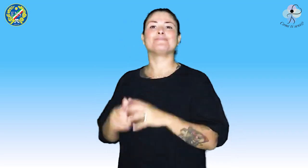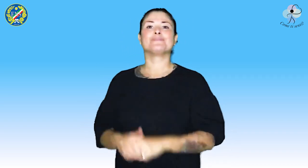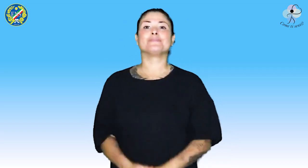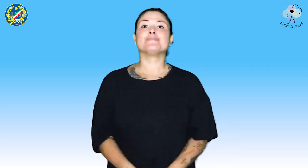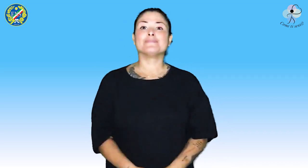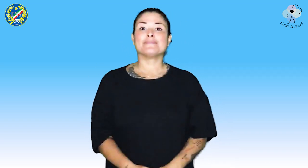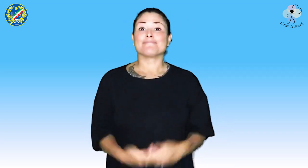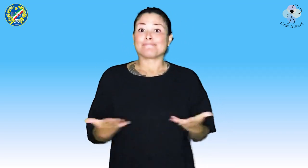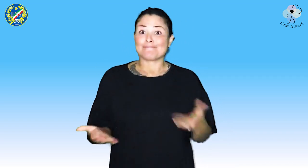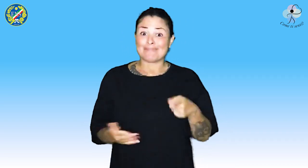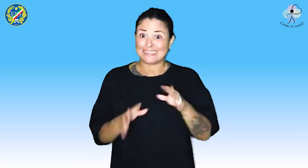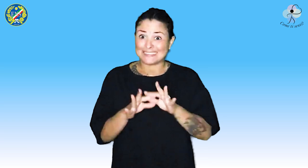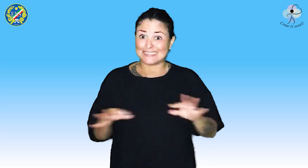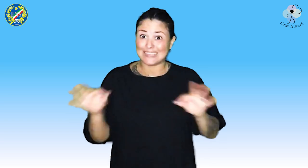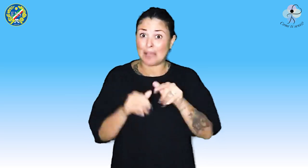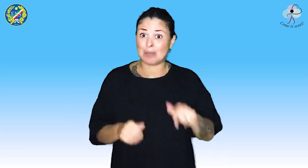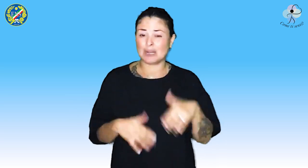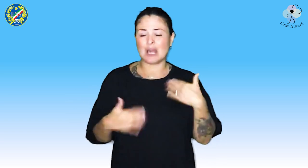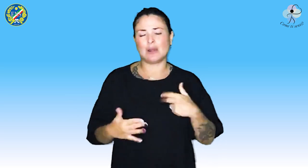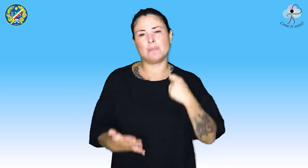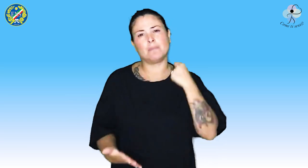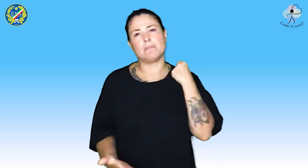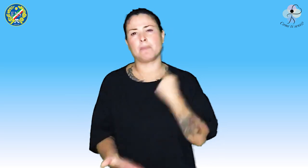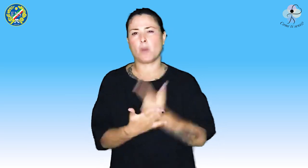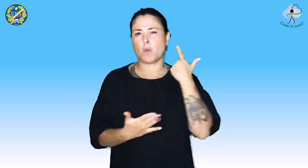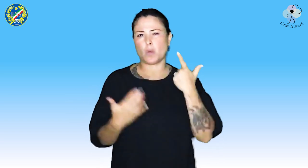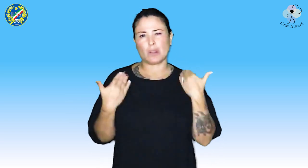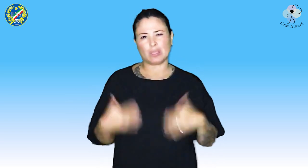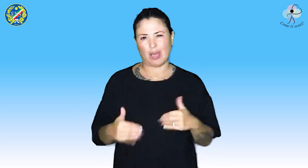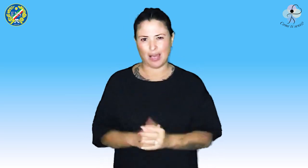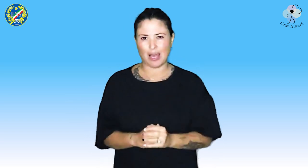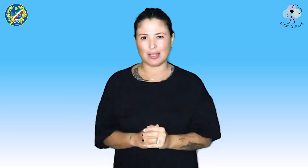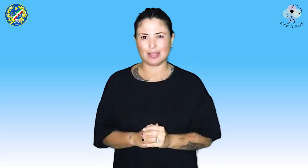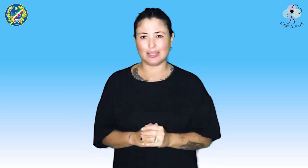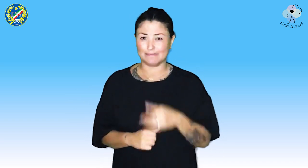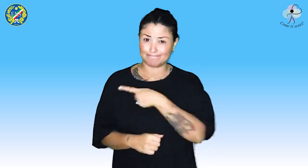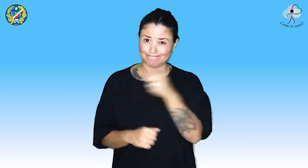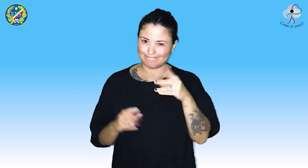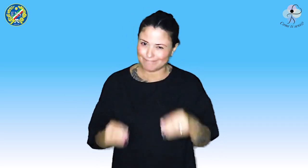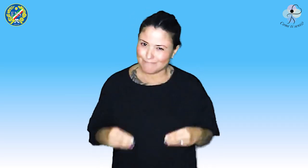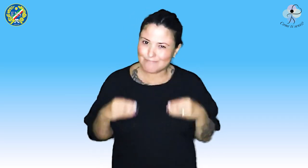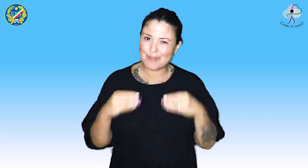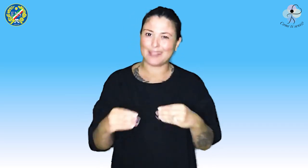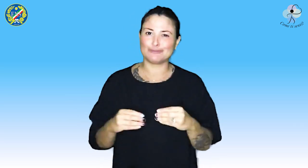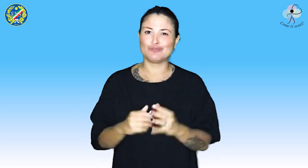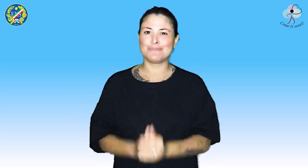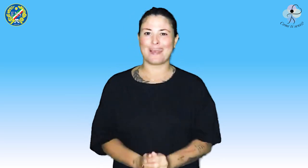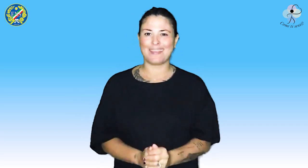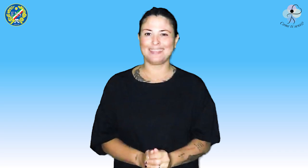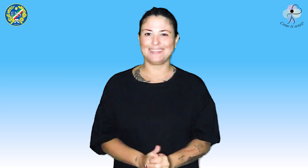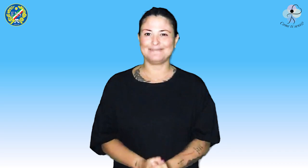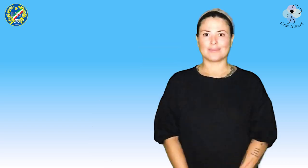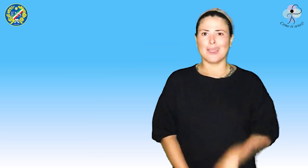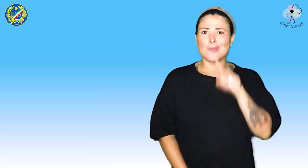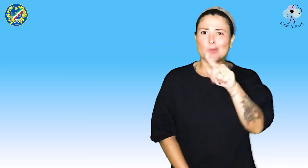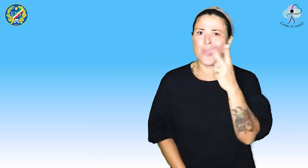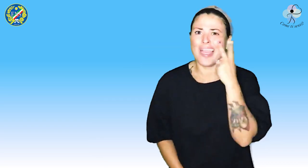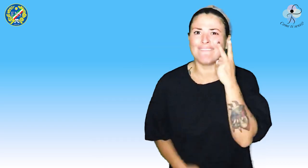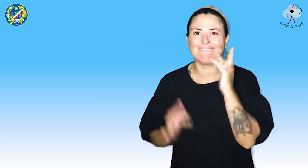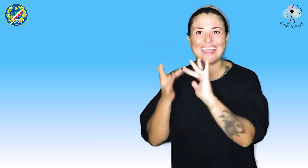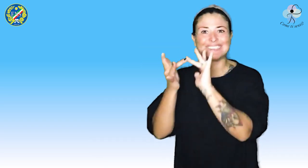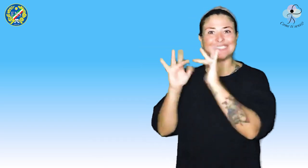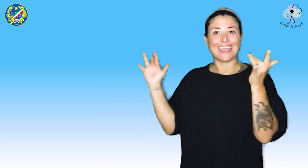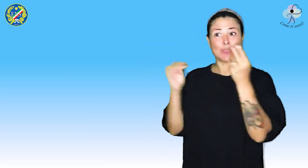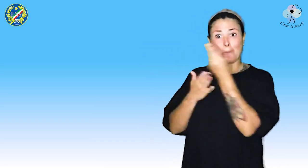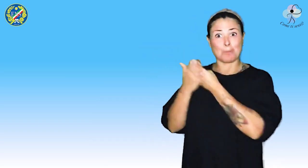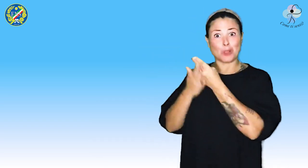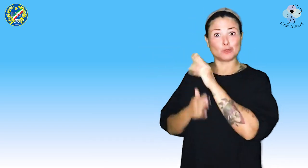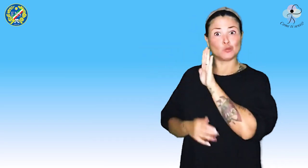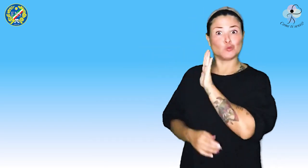che possono contribuire a mitigarne l’impatto.